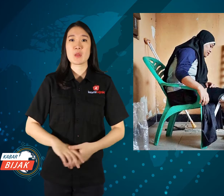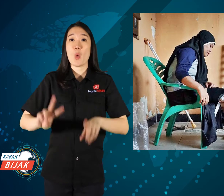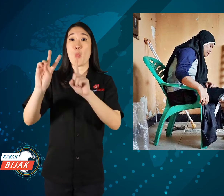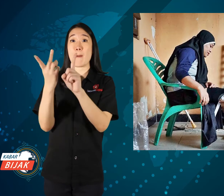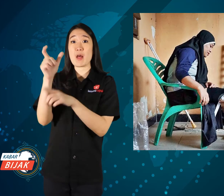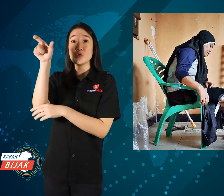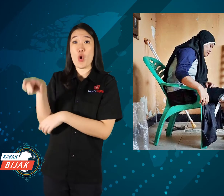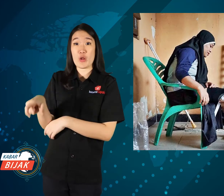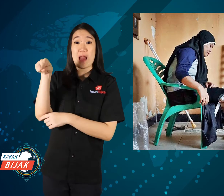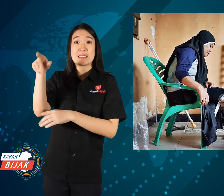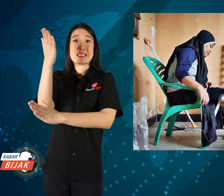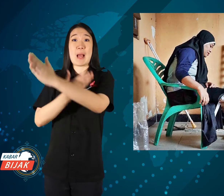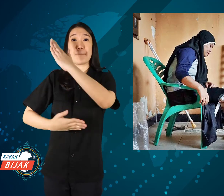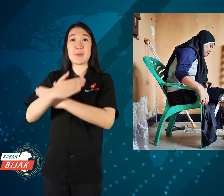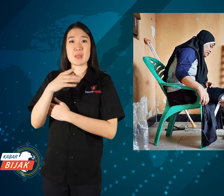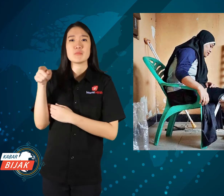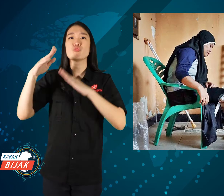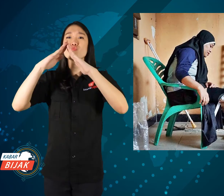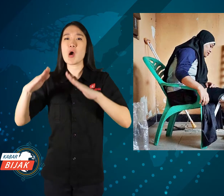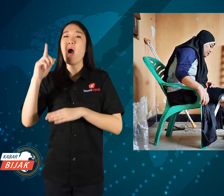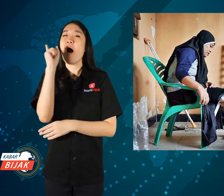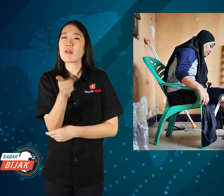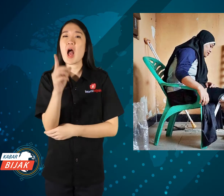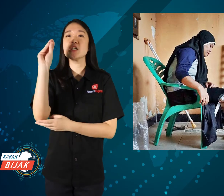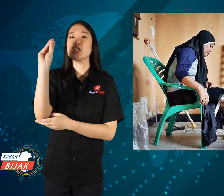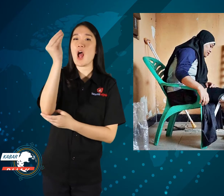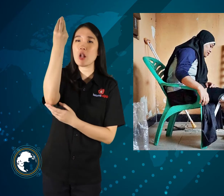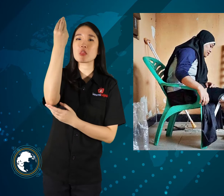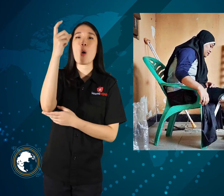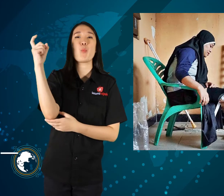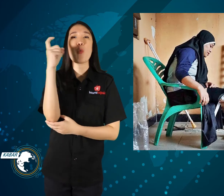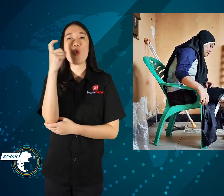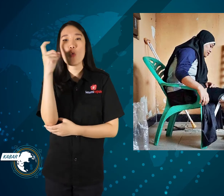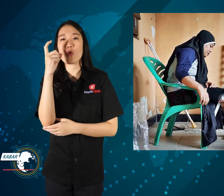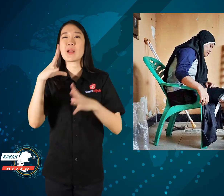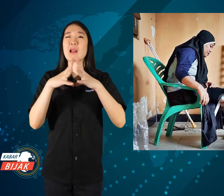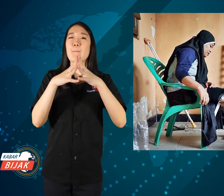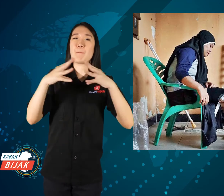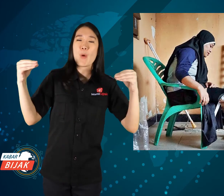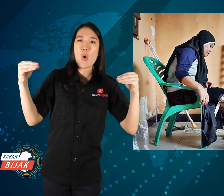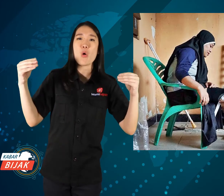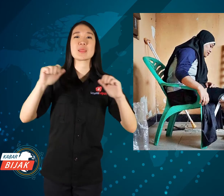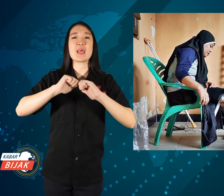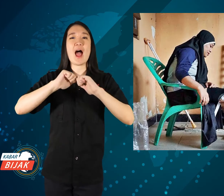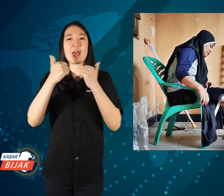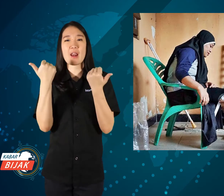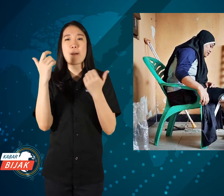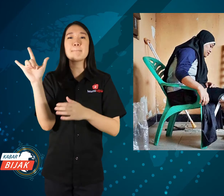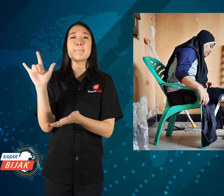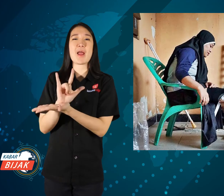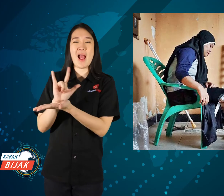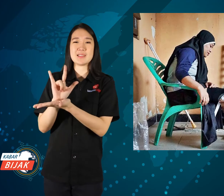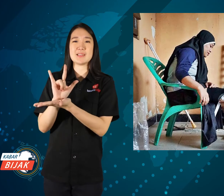12 orang disabilitas tersebut berdomisili di Jakarta, Bogor, Depok, Tangerang, dan Bekasi